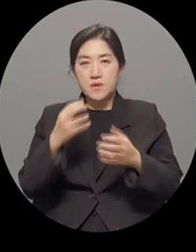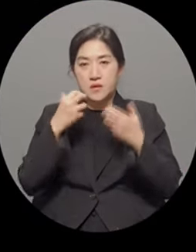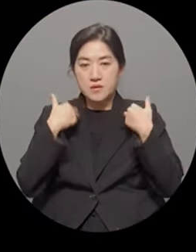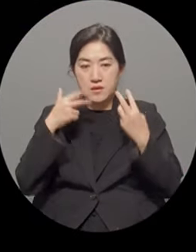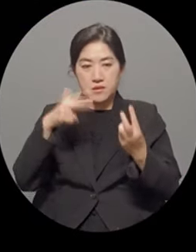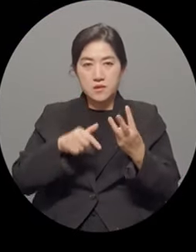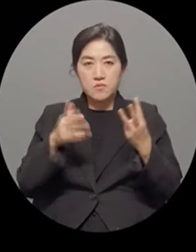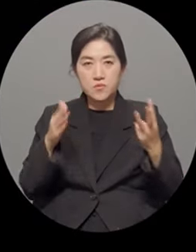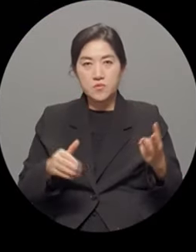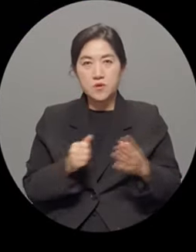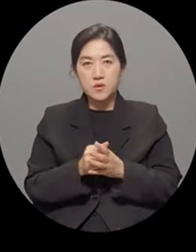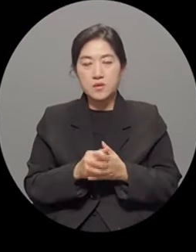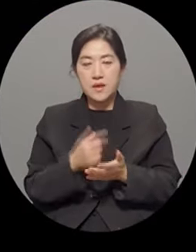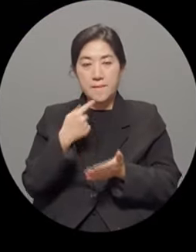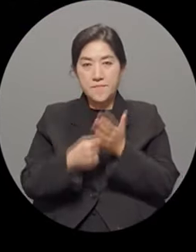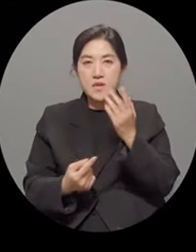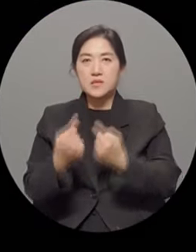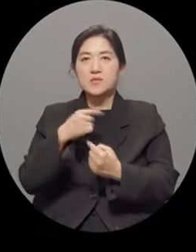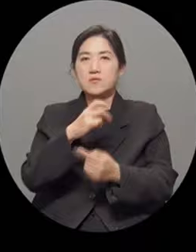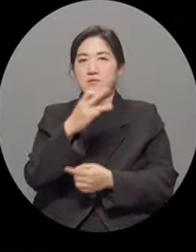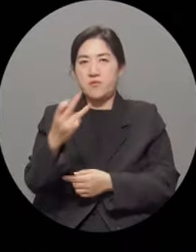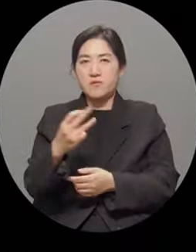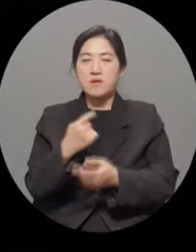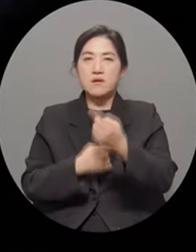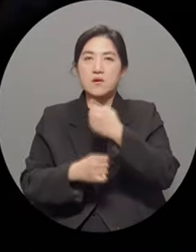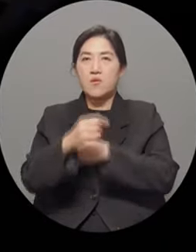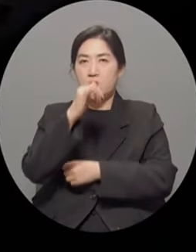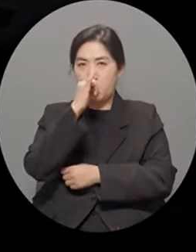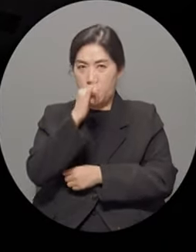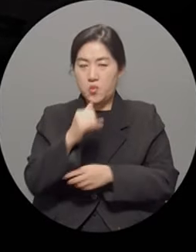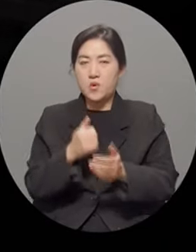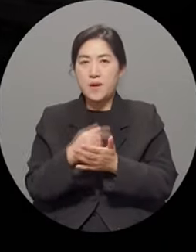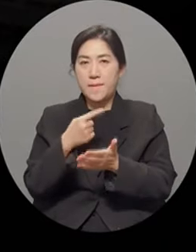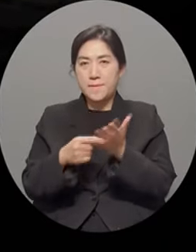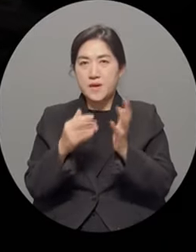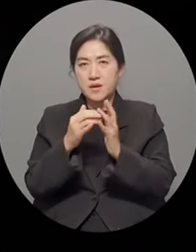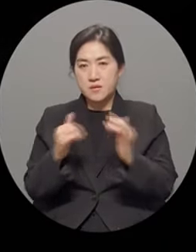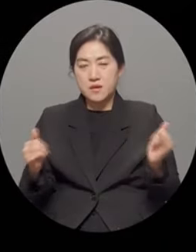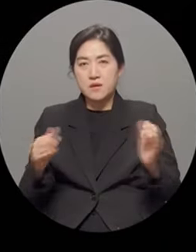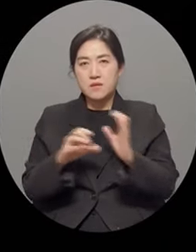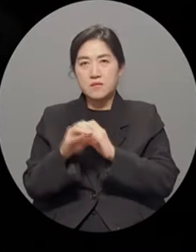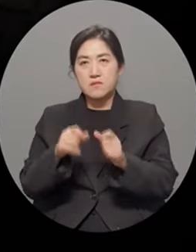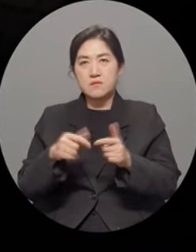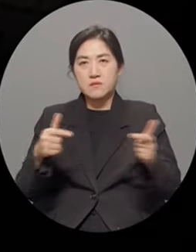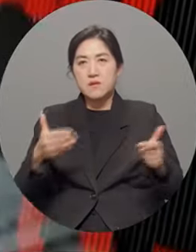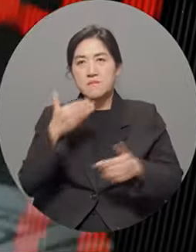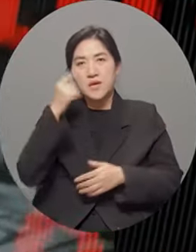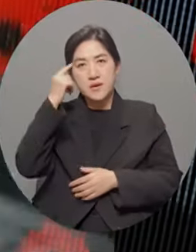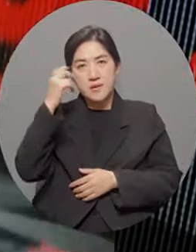(기자) 금감원은 최근 3주 사이 13건의 피해 신고가 잇따라 접수됐고 피해자가 더